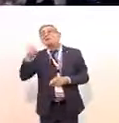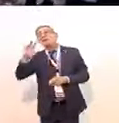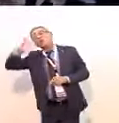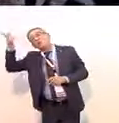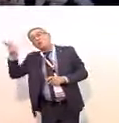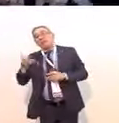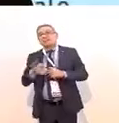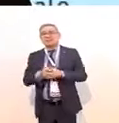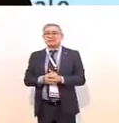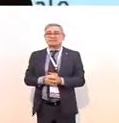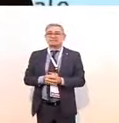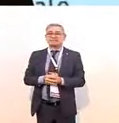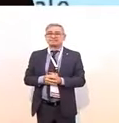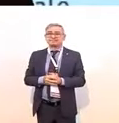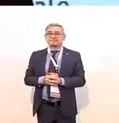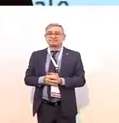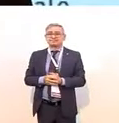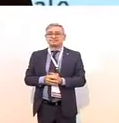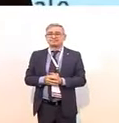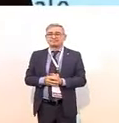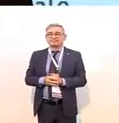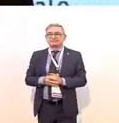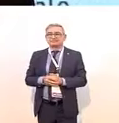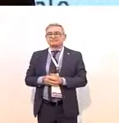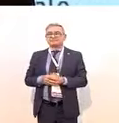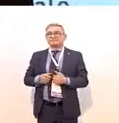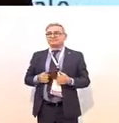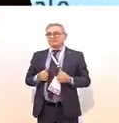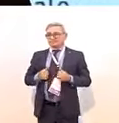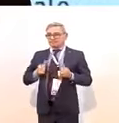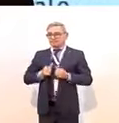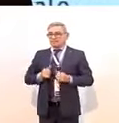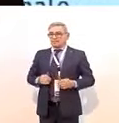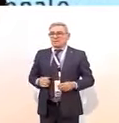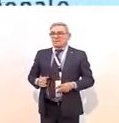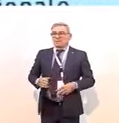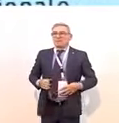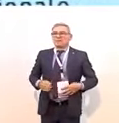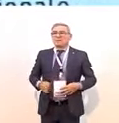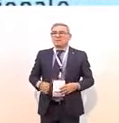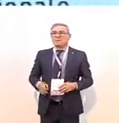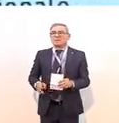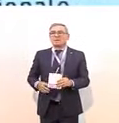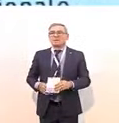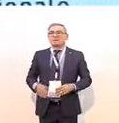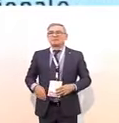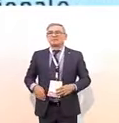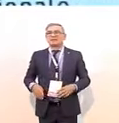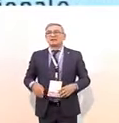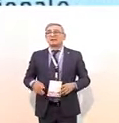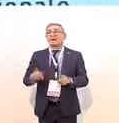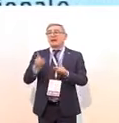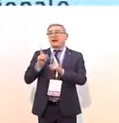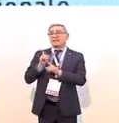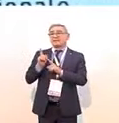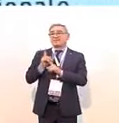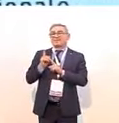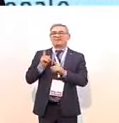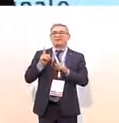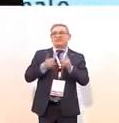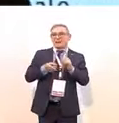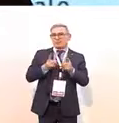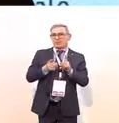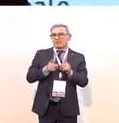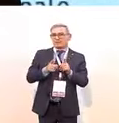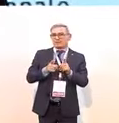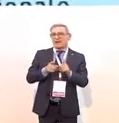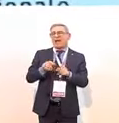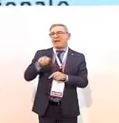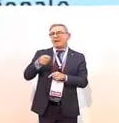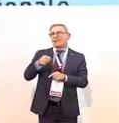La difesa della politica è la nostra chiave. E la difesa della politica significa attaccare